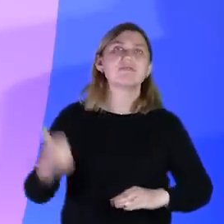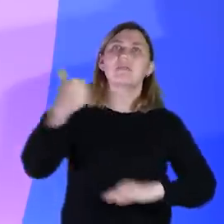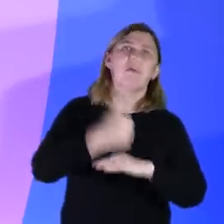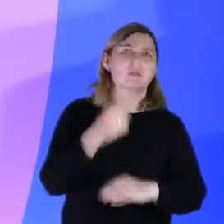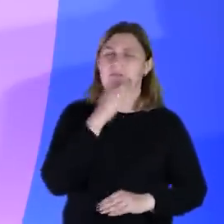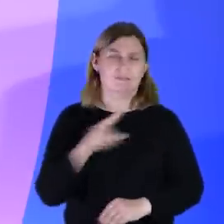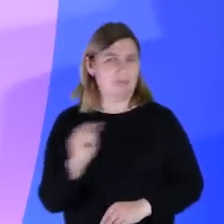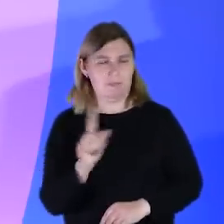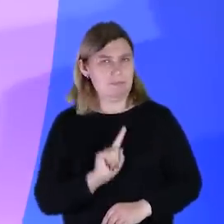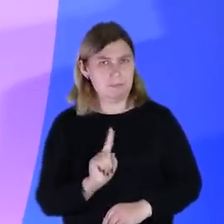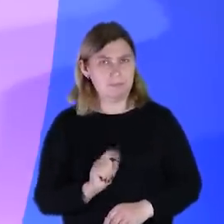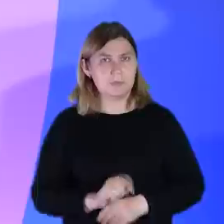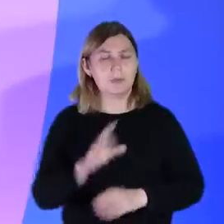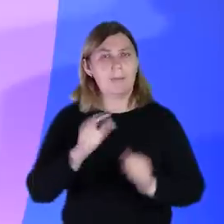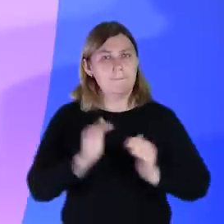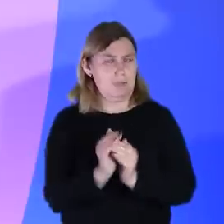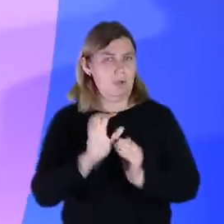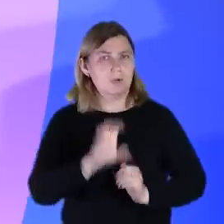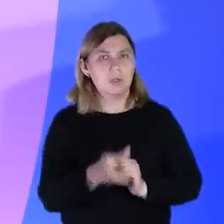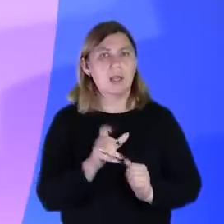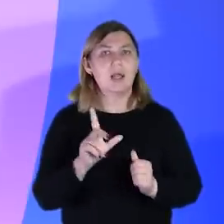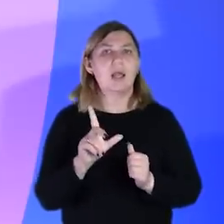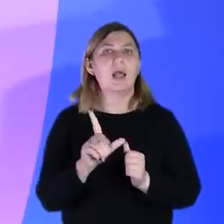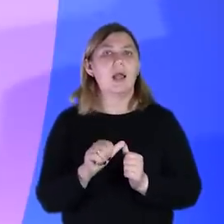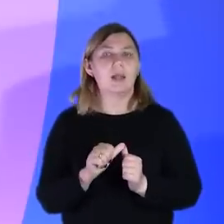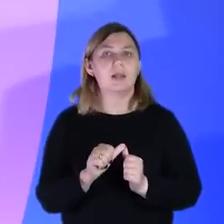dowódczych, może w niewielkiej grupie, ale